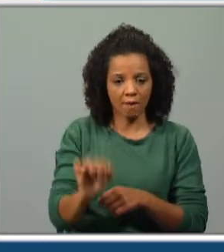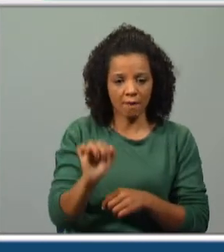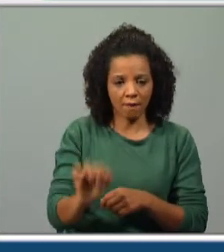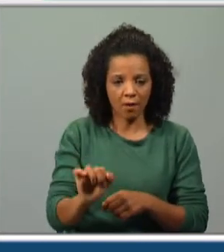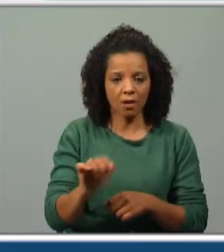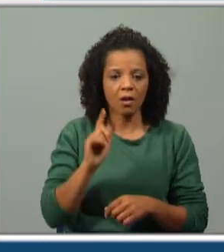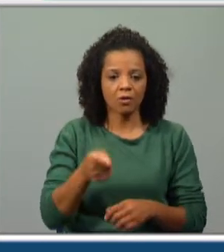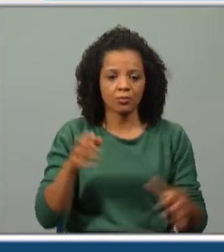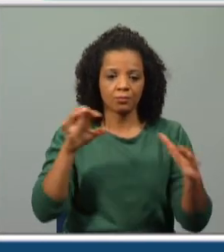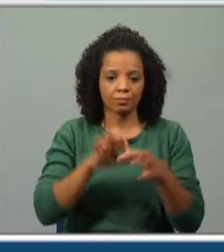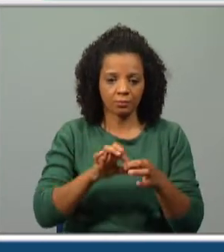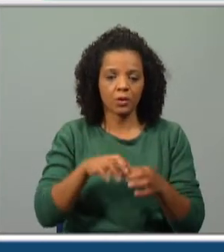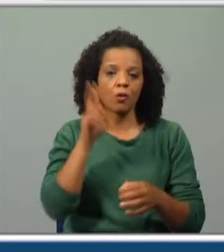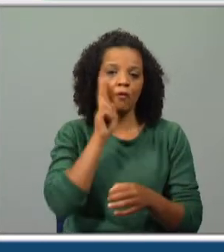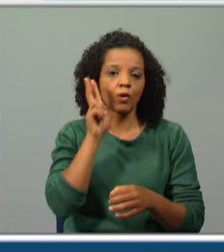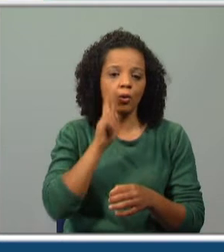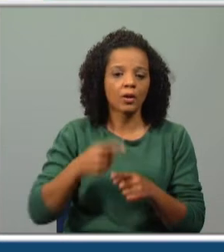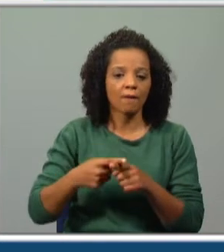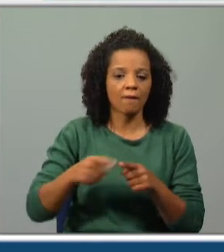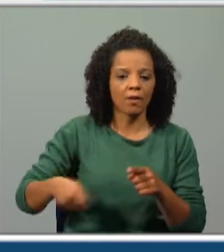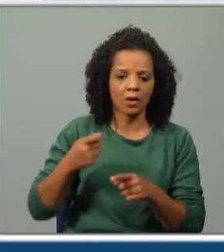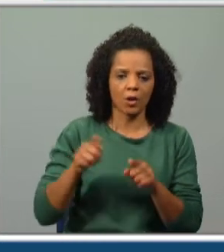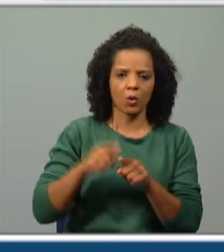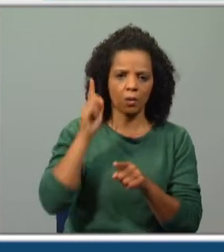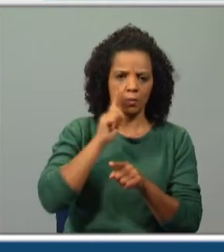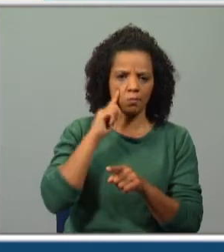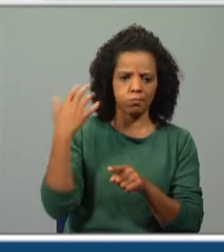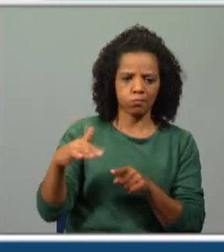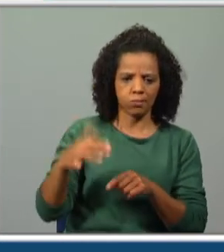aia se prendia com o extremo valor do Pinhal valia uma província pois pagava o aia 被困在極值Pinhal 值得一個省，因為它支付了